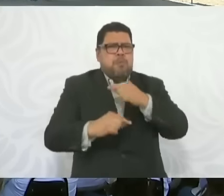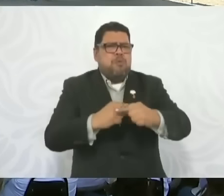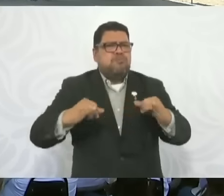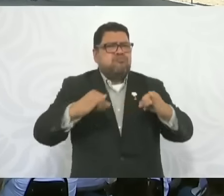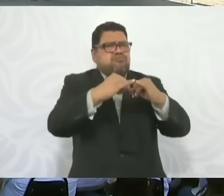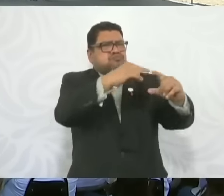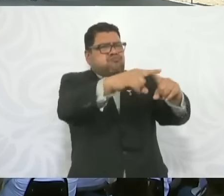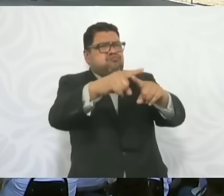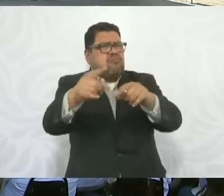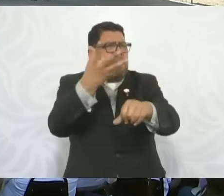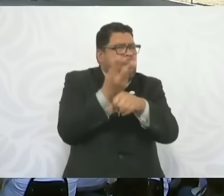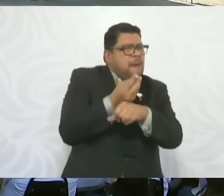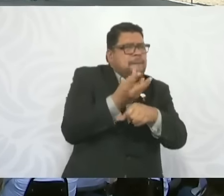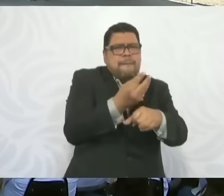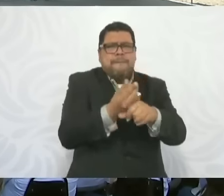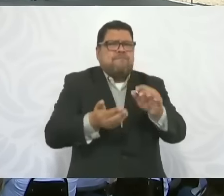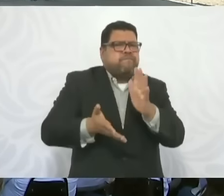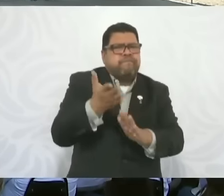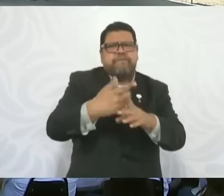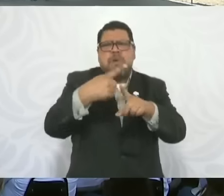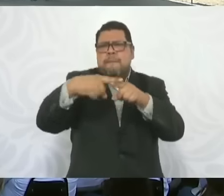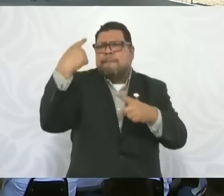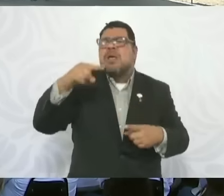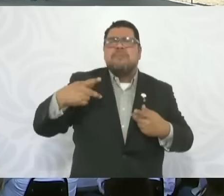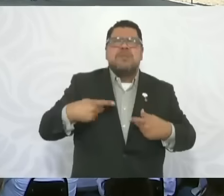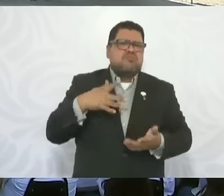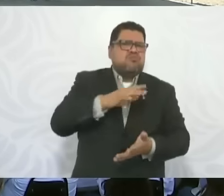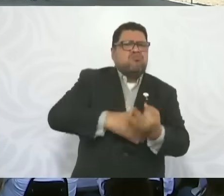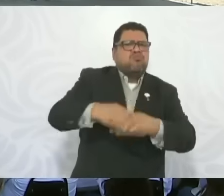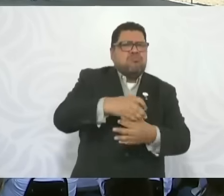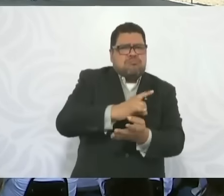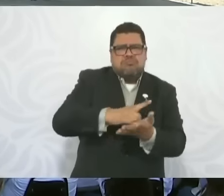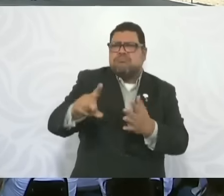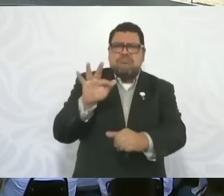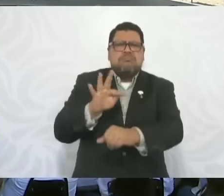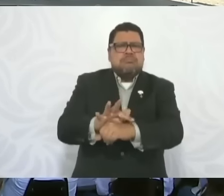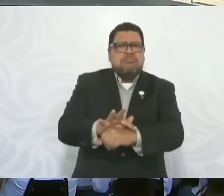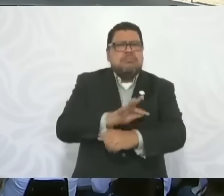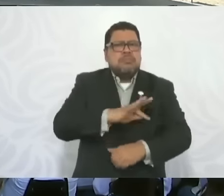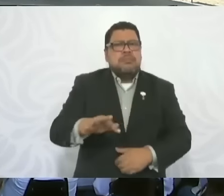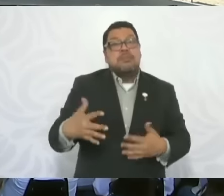que permitieron ampliar derechos para generaciones enteras. Es cierto que durante